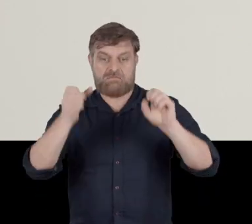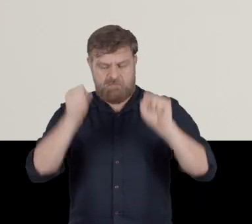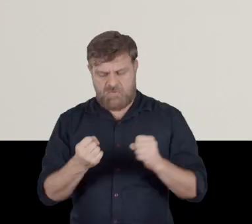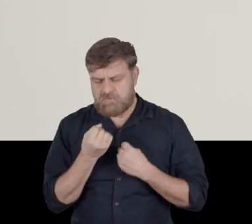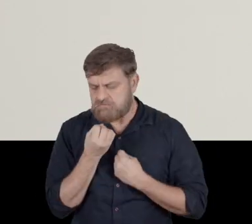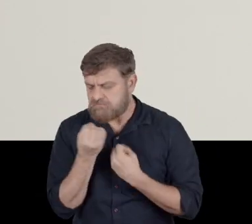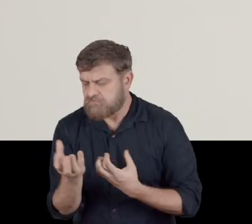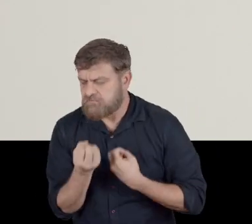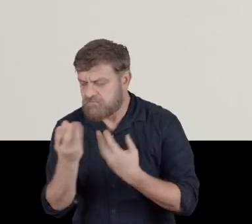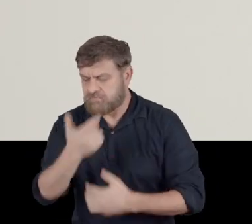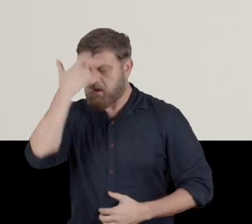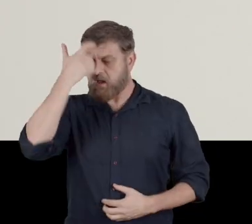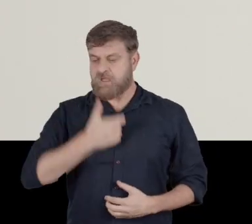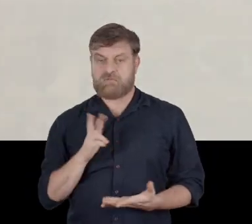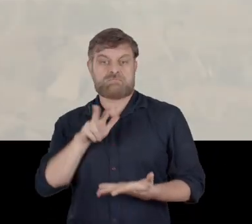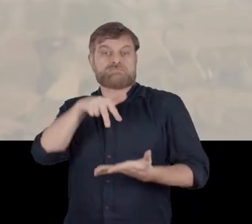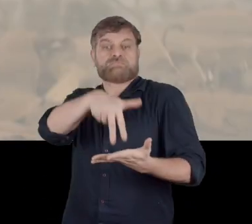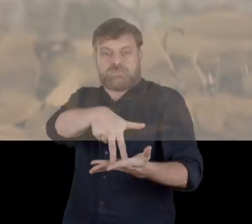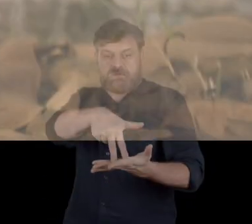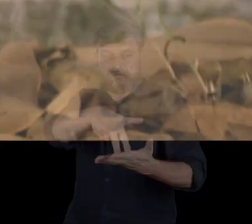para falar também quem você e porque você é.